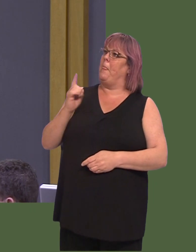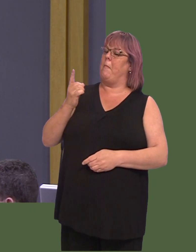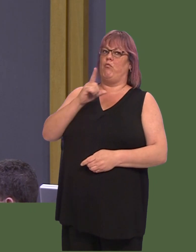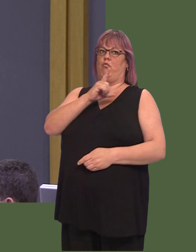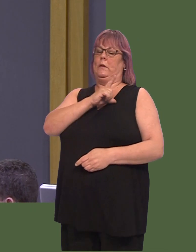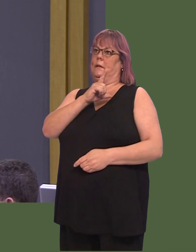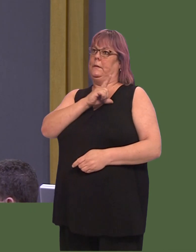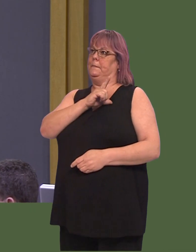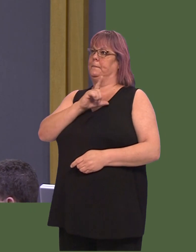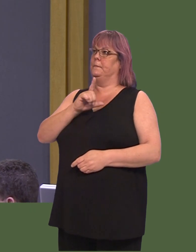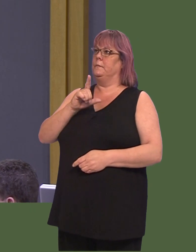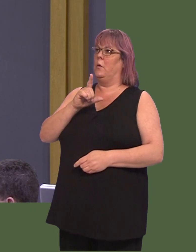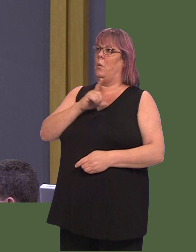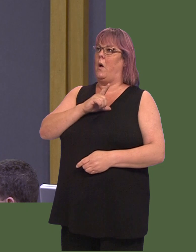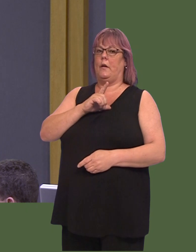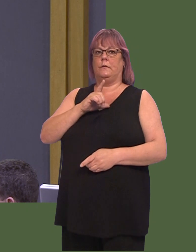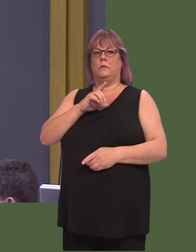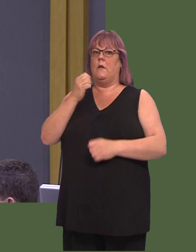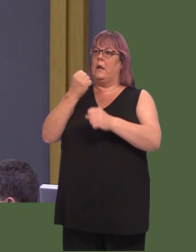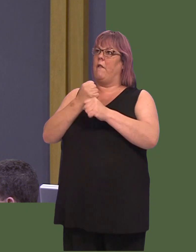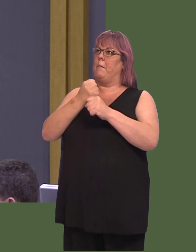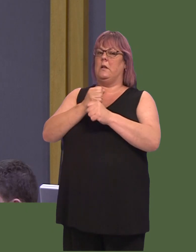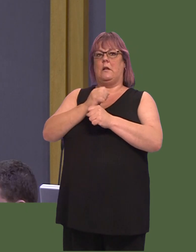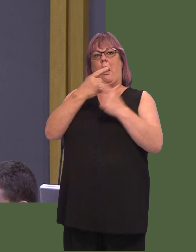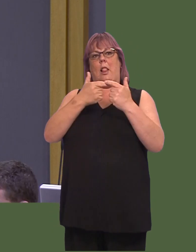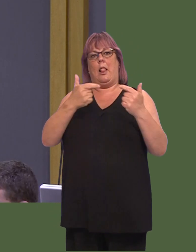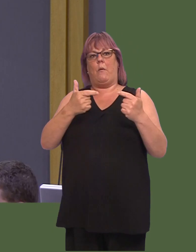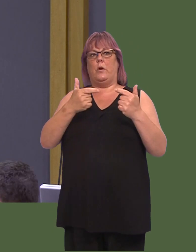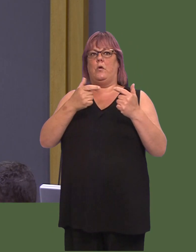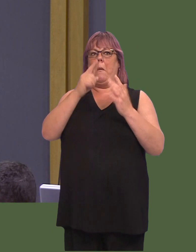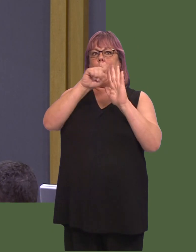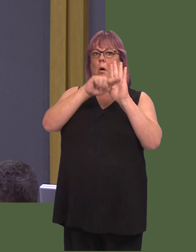Prif fyrdwn y cynigion rheini ydy ysgogi newid cyfeiriad llwyr ym mholisi iaith y Llywodraeth,